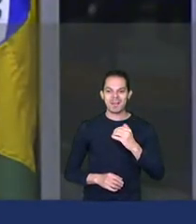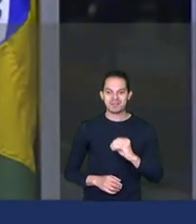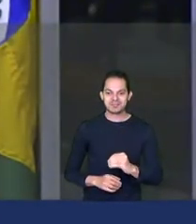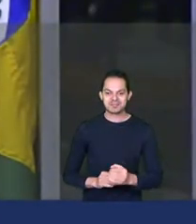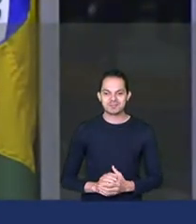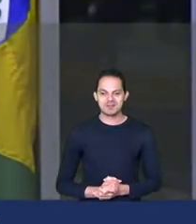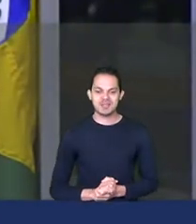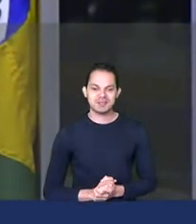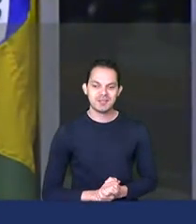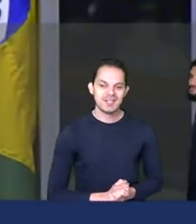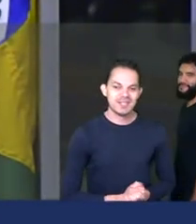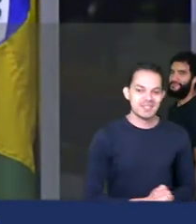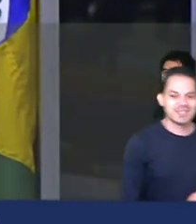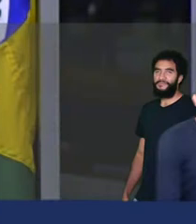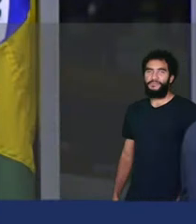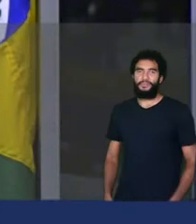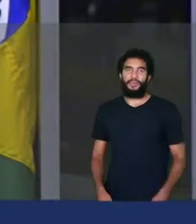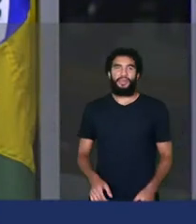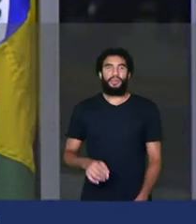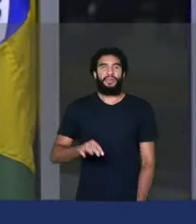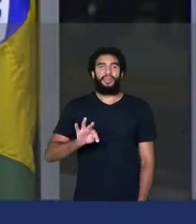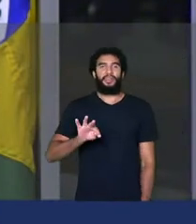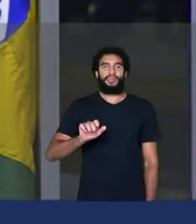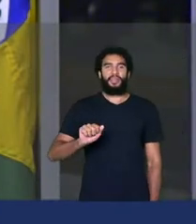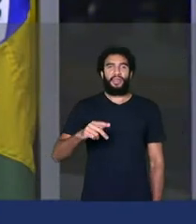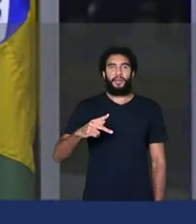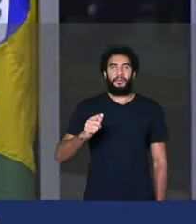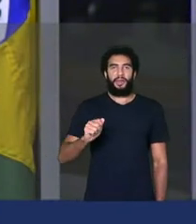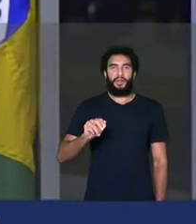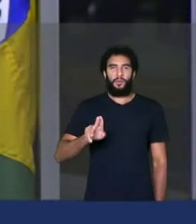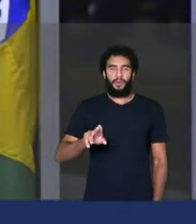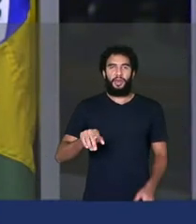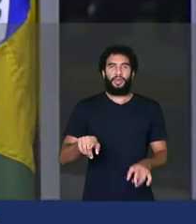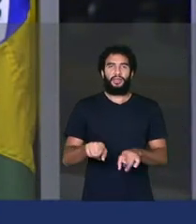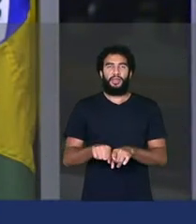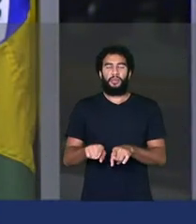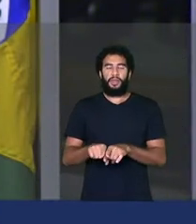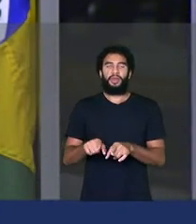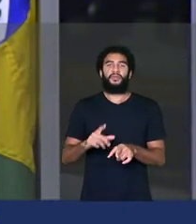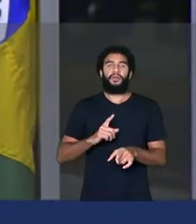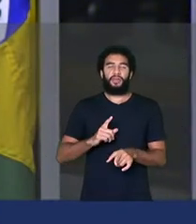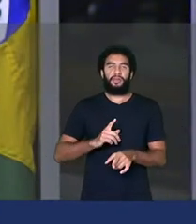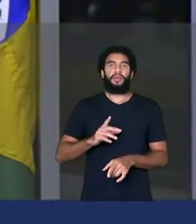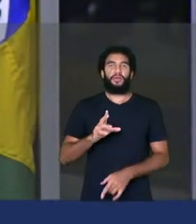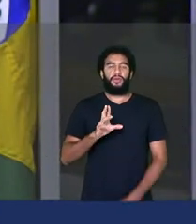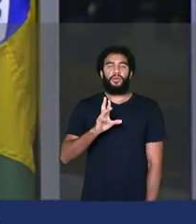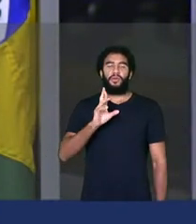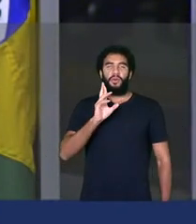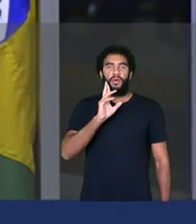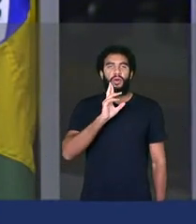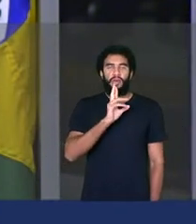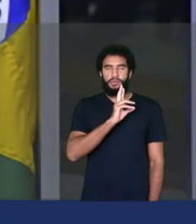NOVA OLINDA DO NORTE, PRESIDENTE FIGUEIREDO, SANTO ANTÔNIO RECEBERÃO RESTAURANTES POPULARES FRUTO